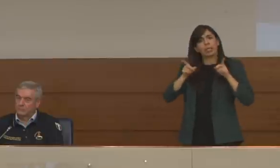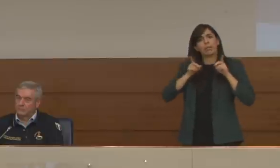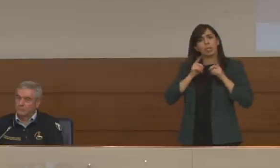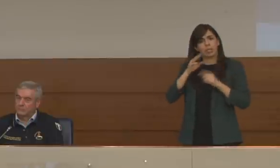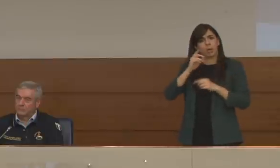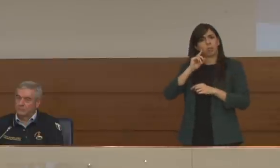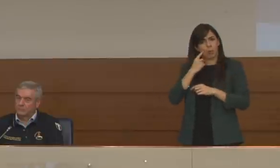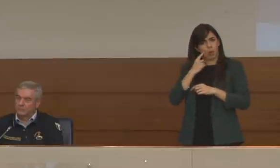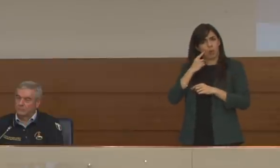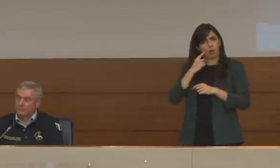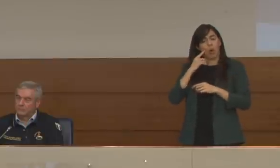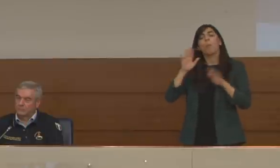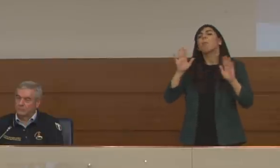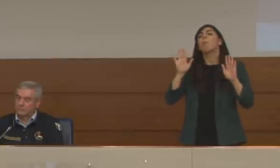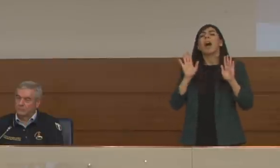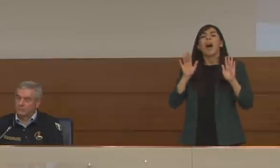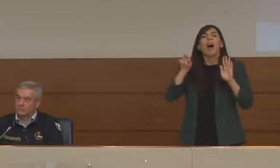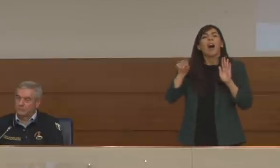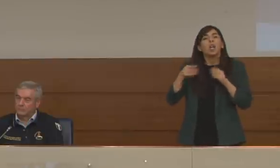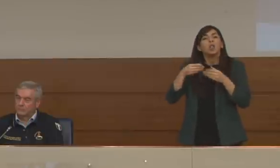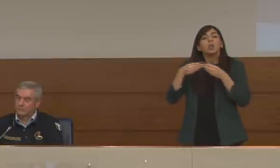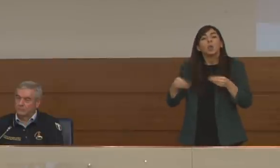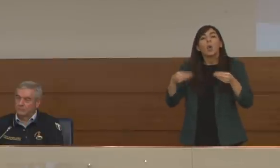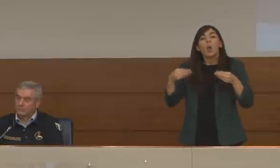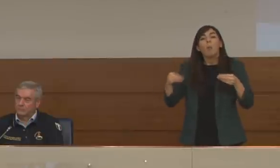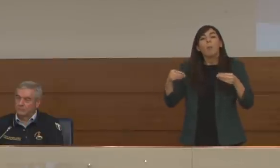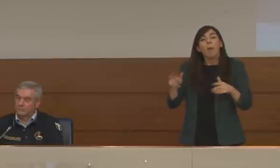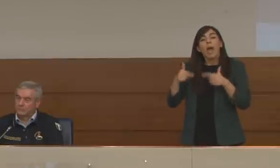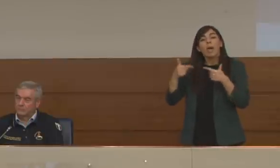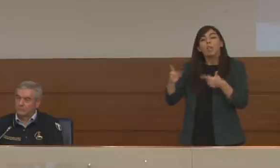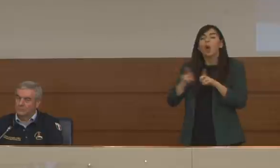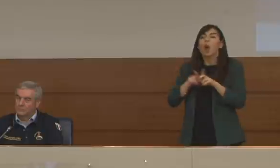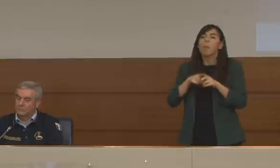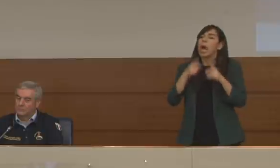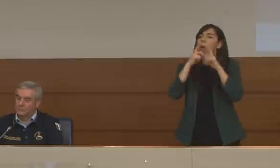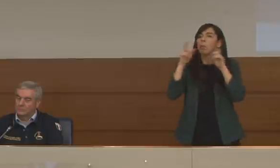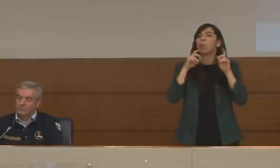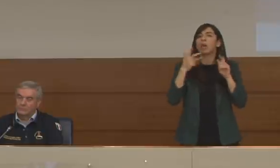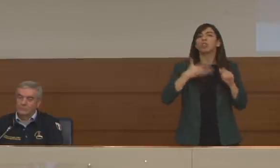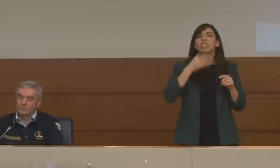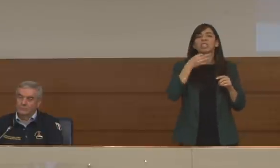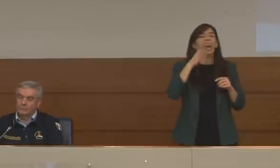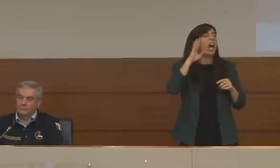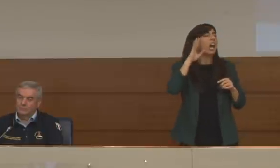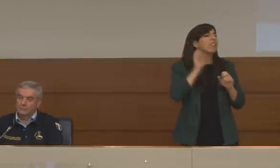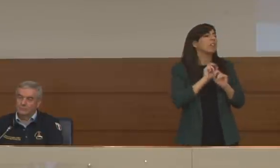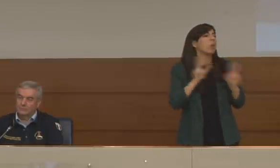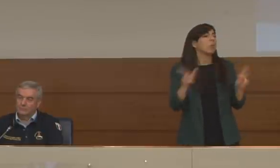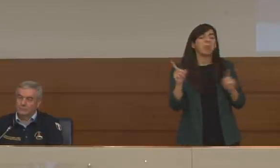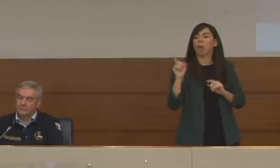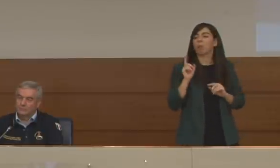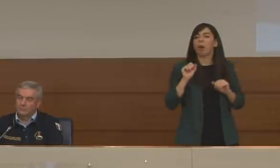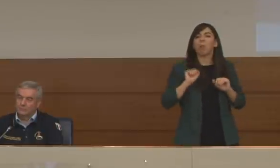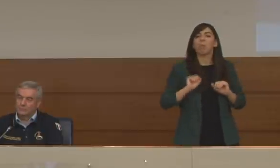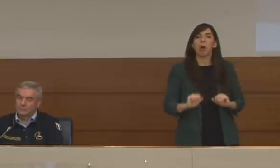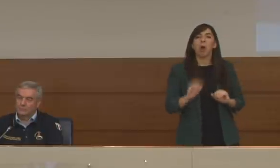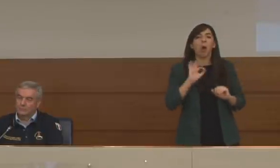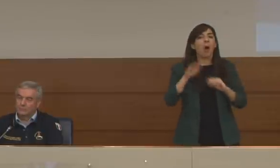certamente rappresentare uno strumento per abbassare la guardia su quelle misure che abbiamo visto dai numeri sono efficaci.